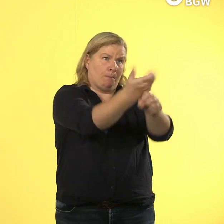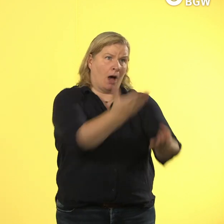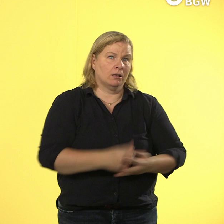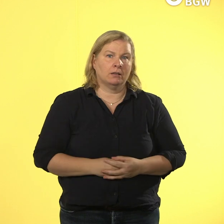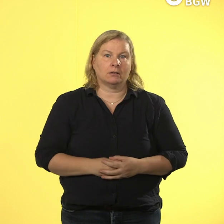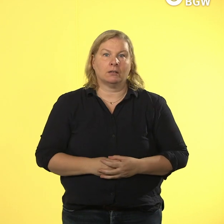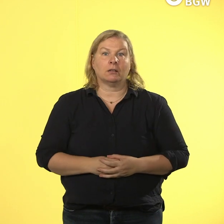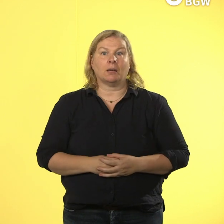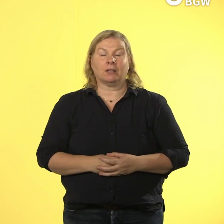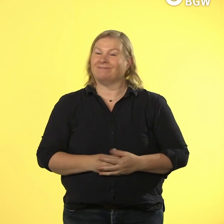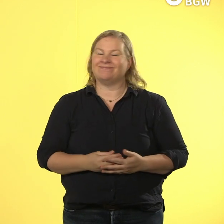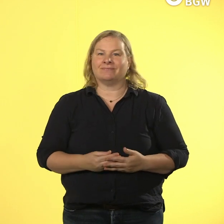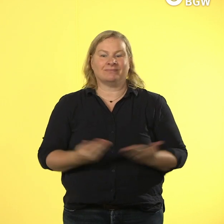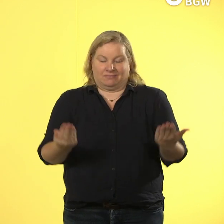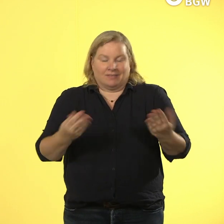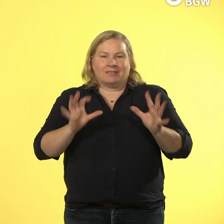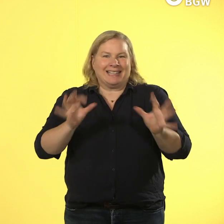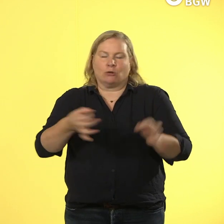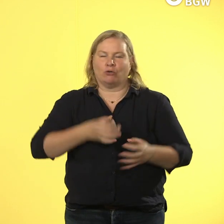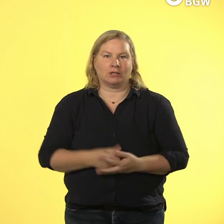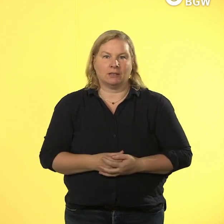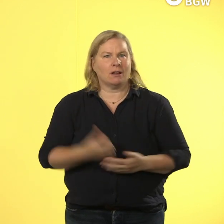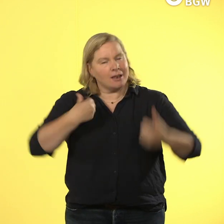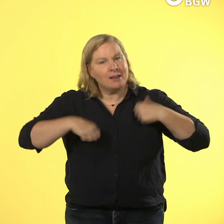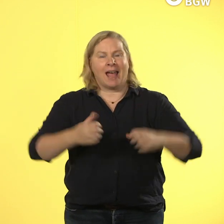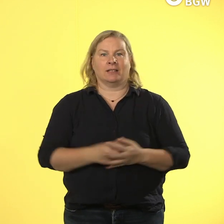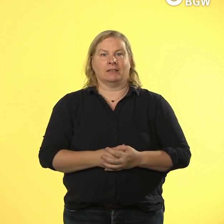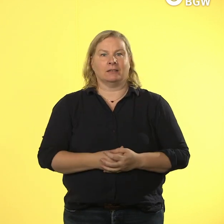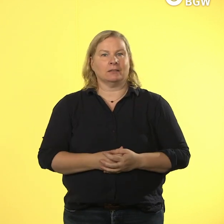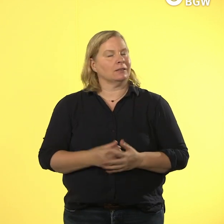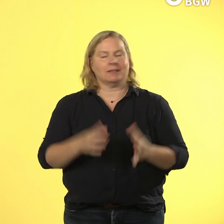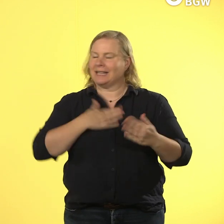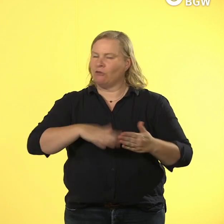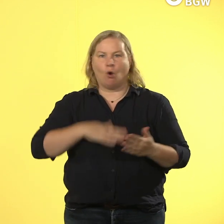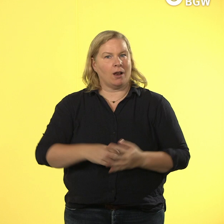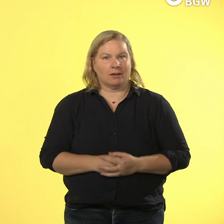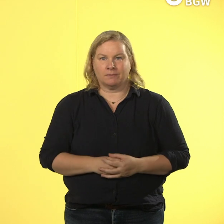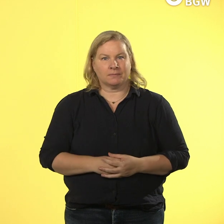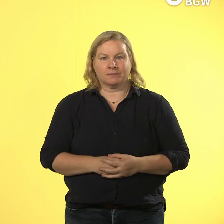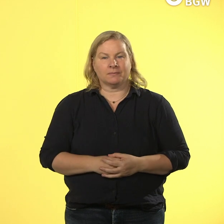Wir leiden, das ist eine letztendlich richtig schwierige Situation, in die wir uns manövriert haben.